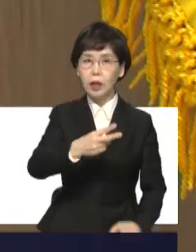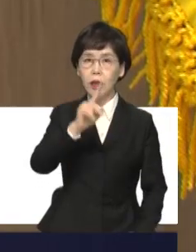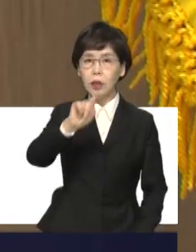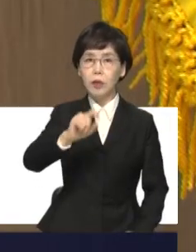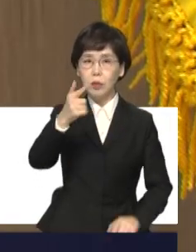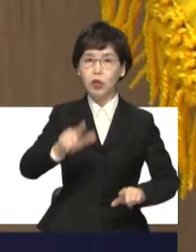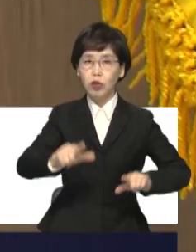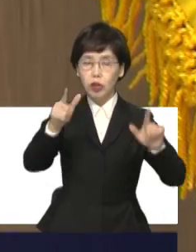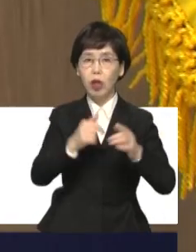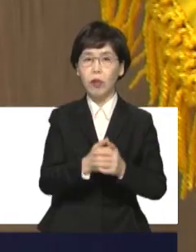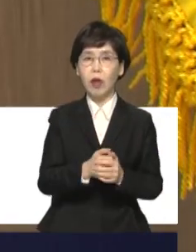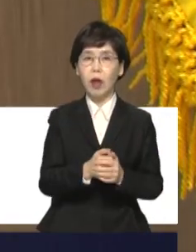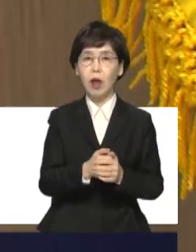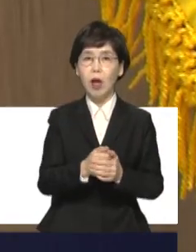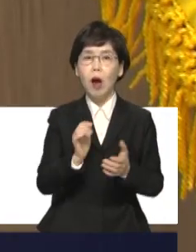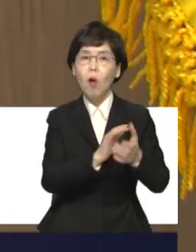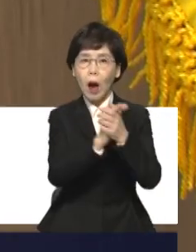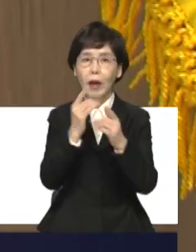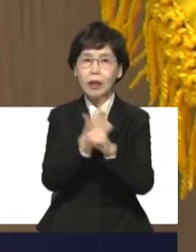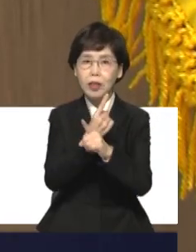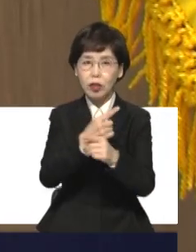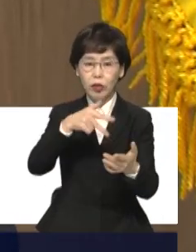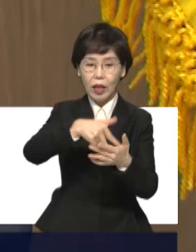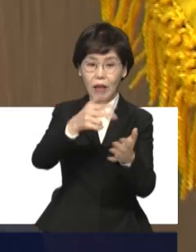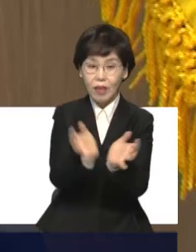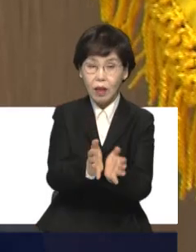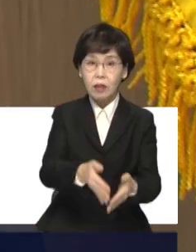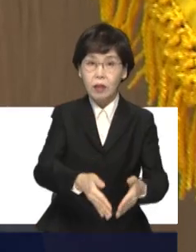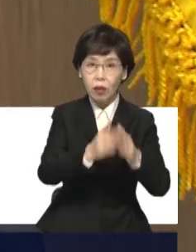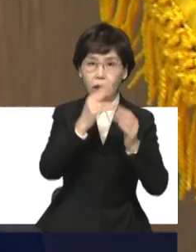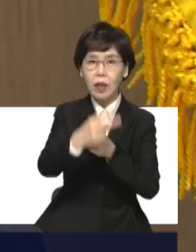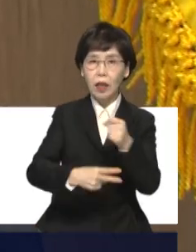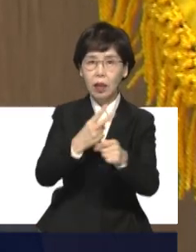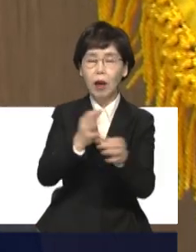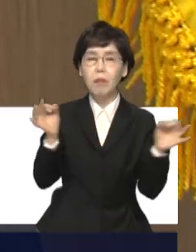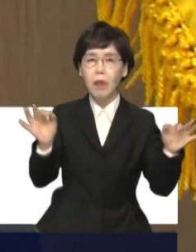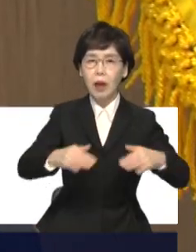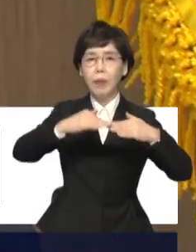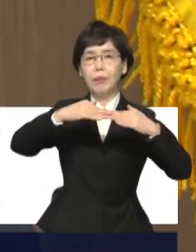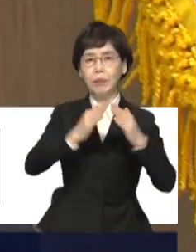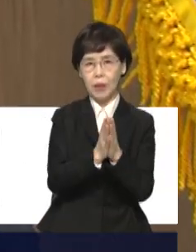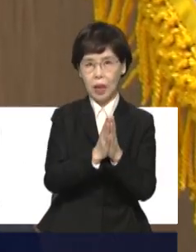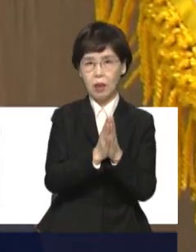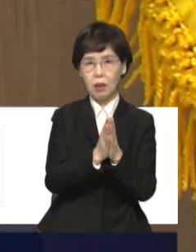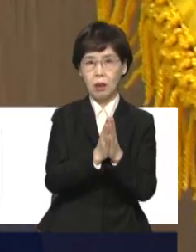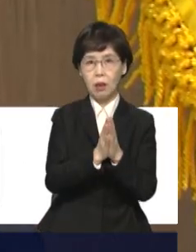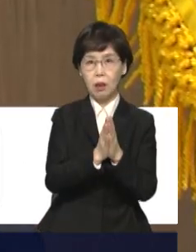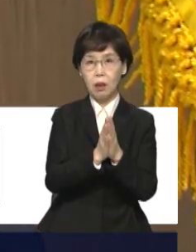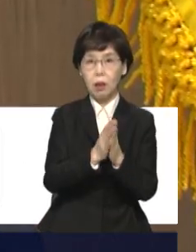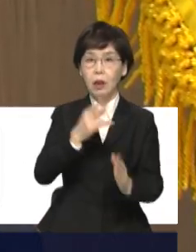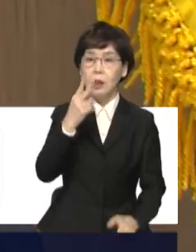2016년 출연한 화해치유재단도 불과 2년 만에 해체되었습니다.